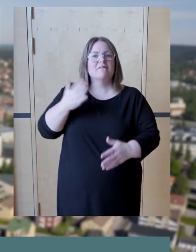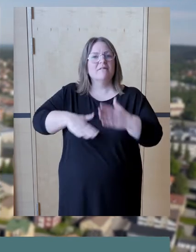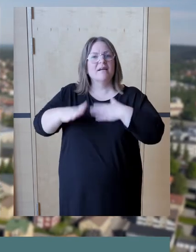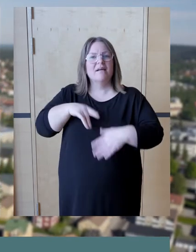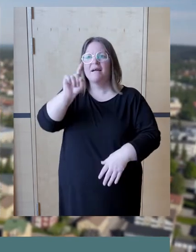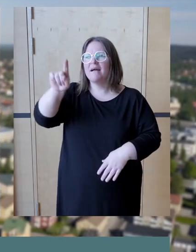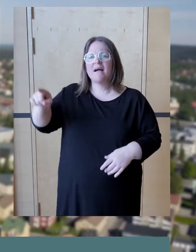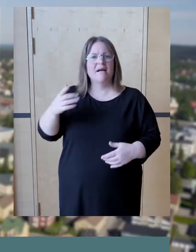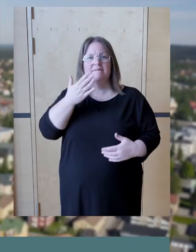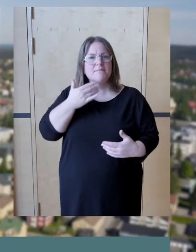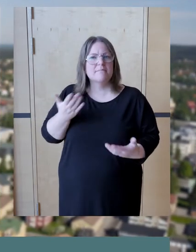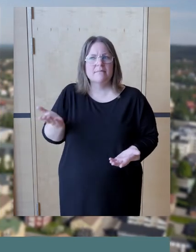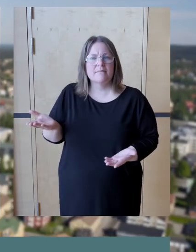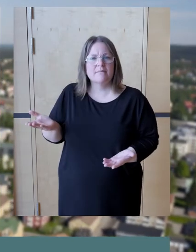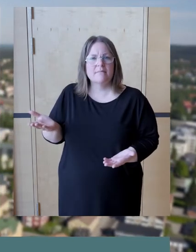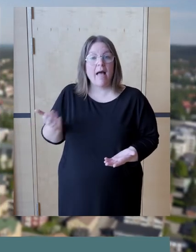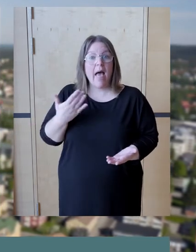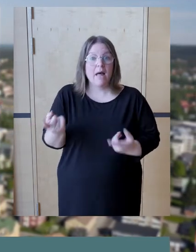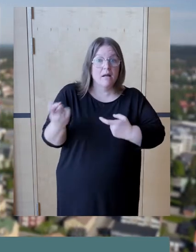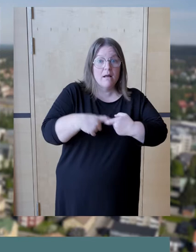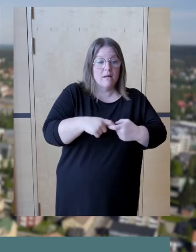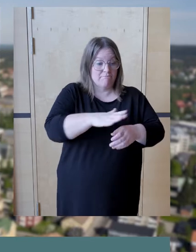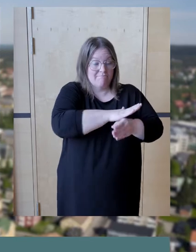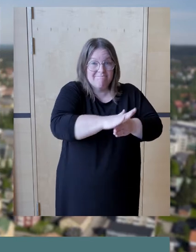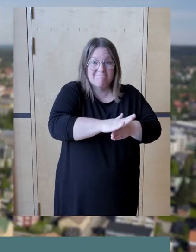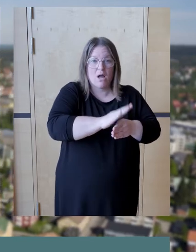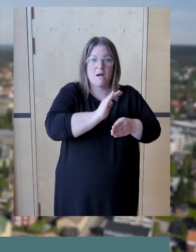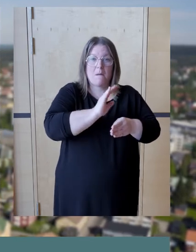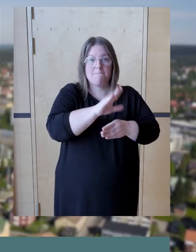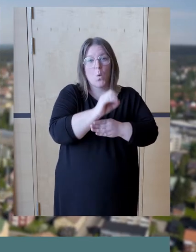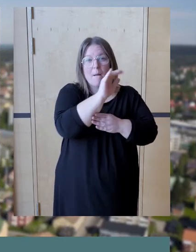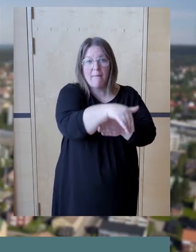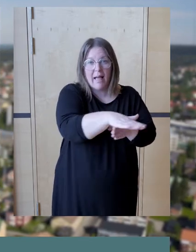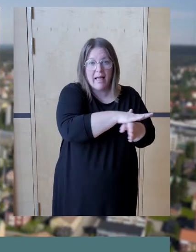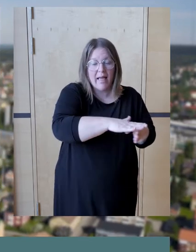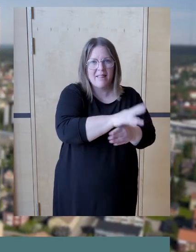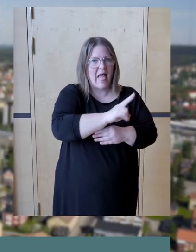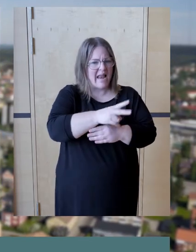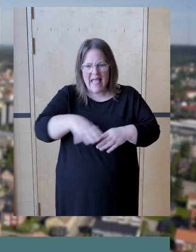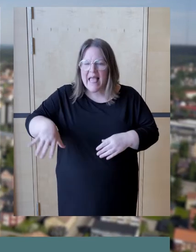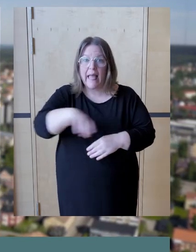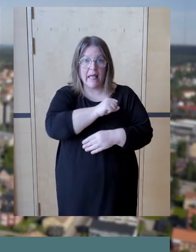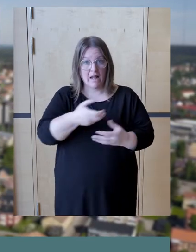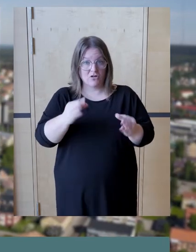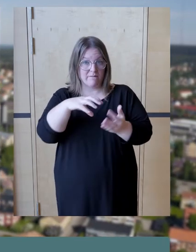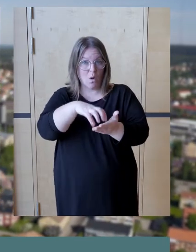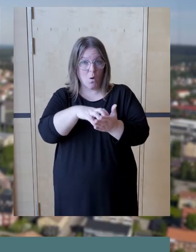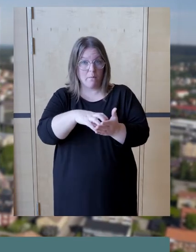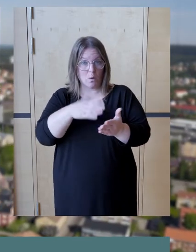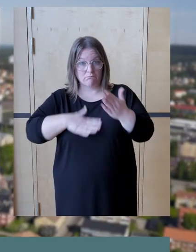Bara koppla till Mobacken området eller är det till hela Skellefteå kommun Kan någon reda ut detta